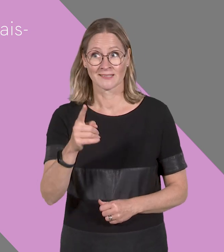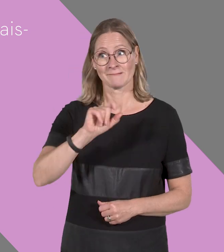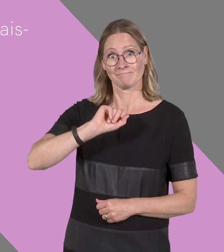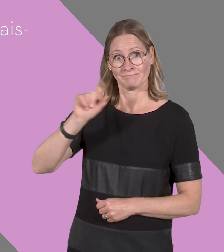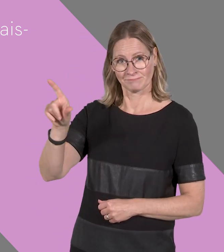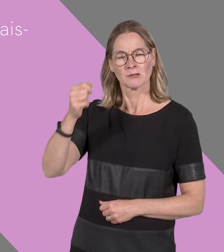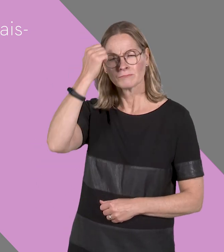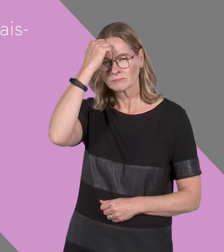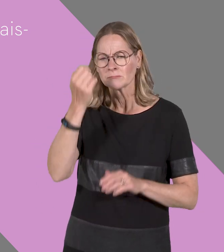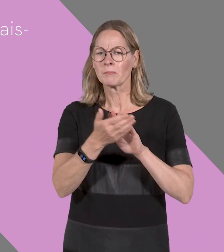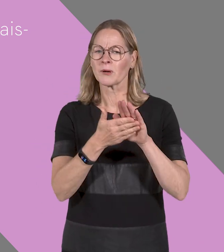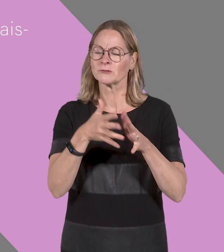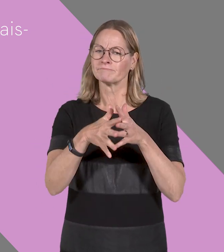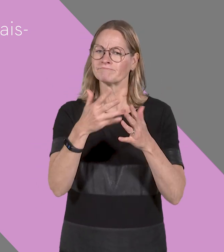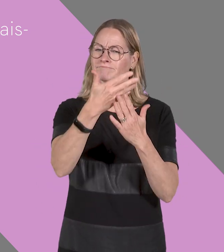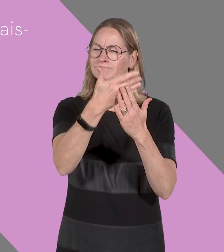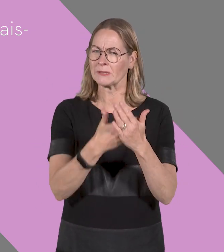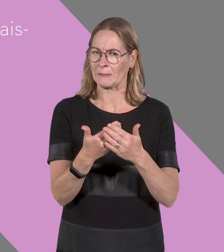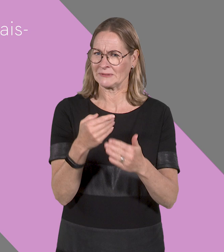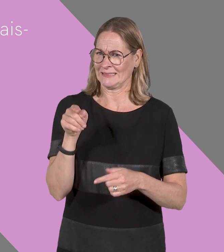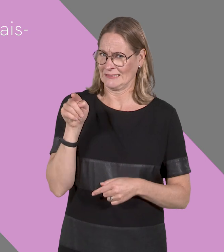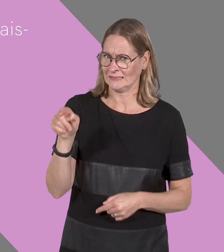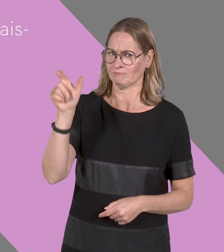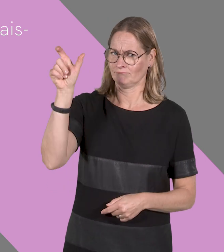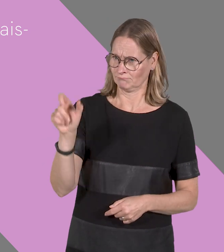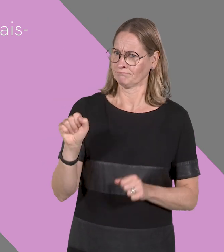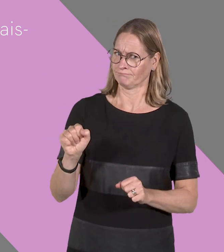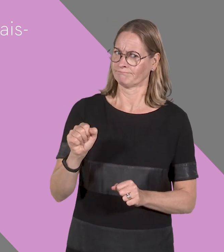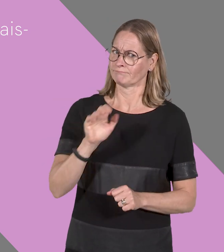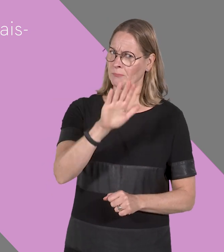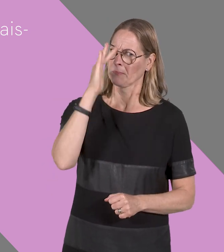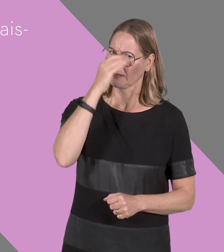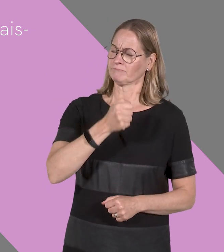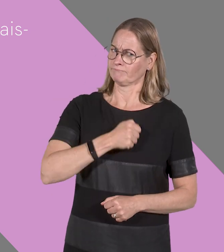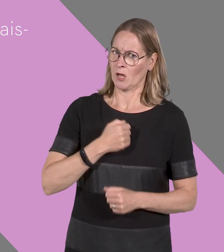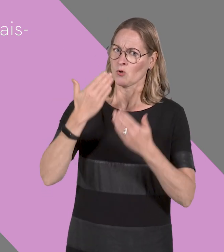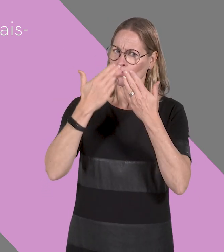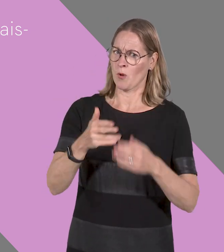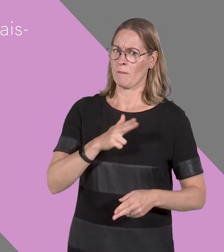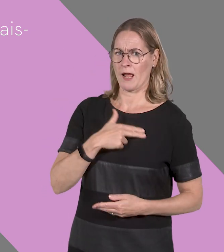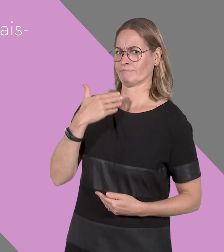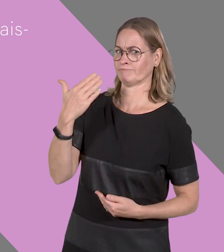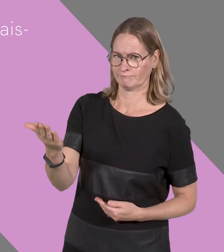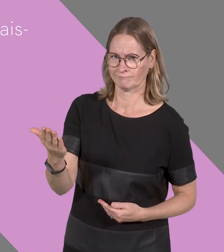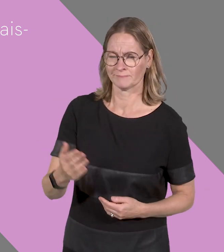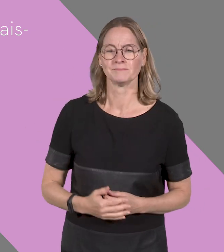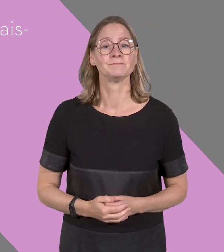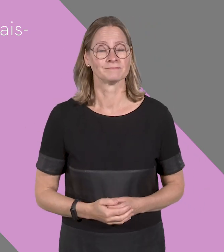Muista perustella, miksi juuri tämä henkilö ansaitsisi mielestäsi kunniapalkinnon!